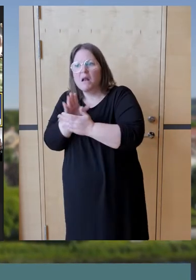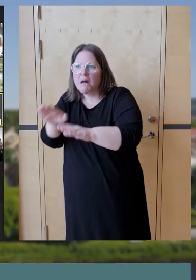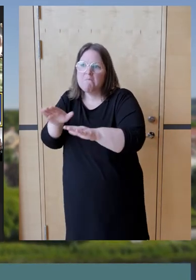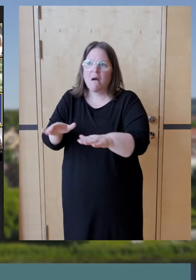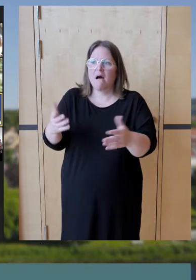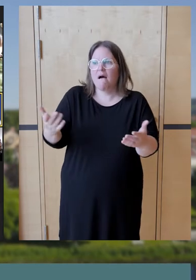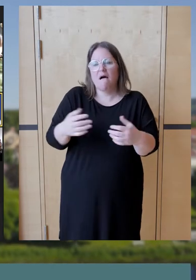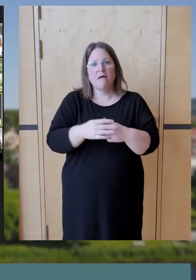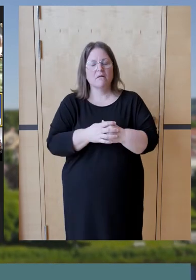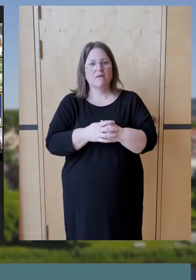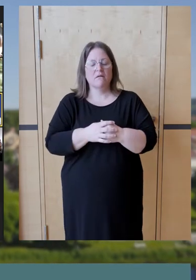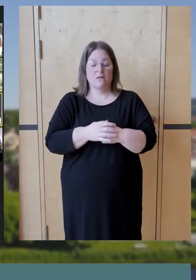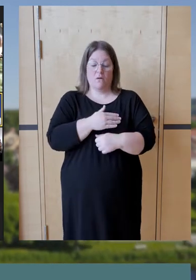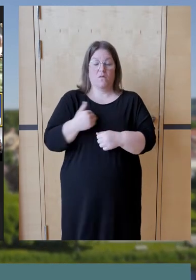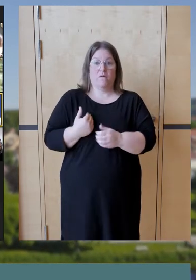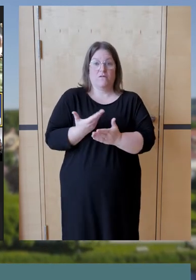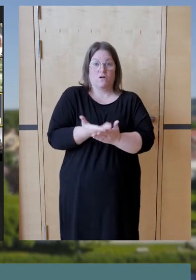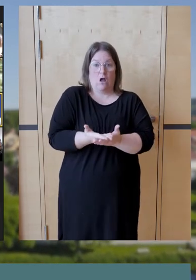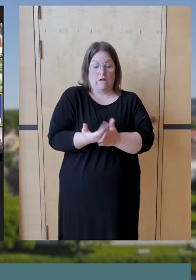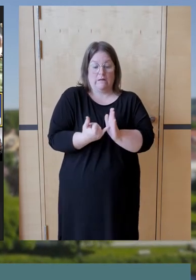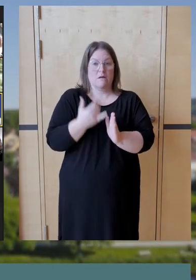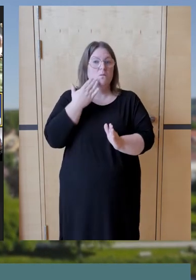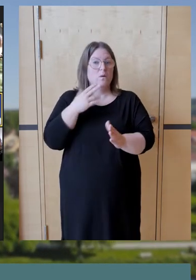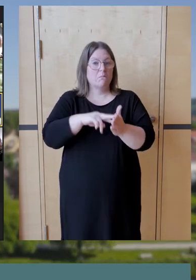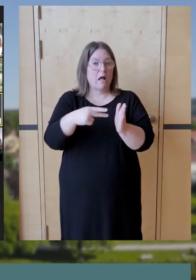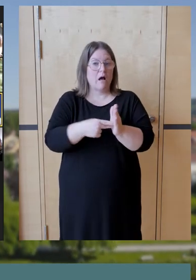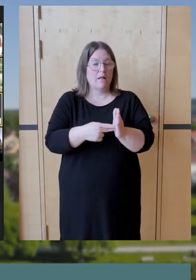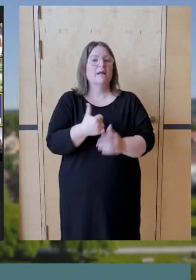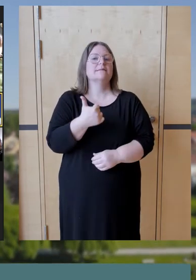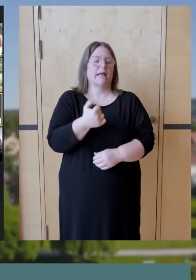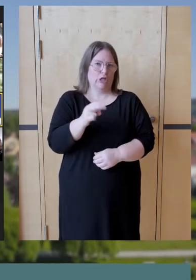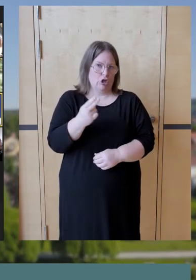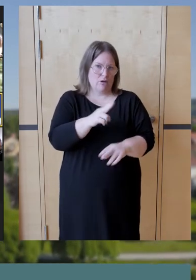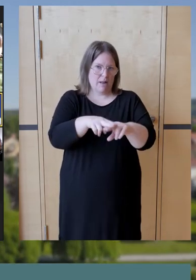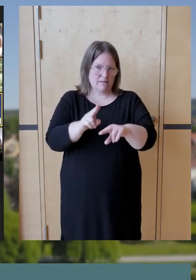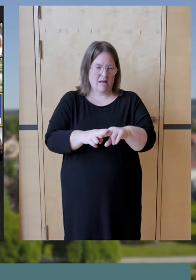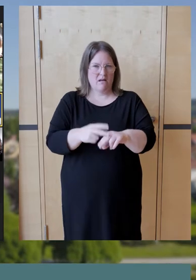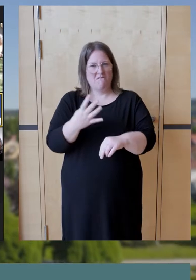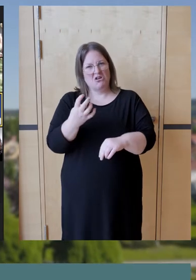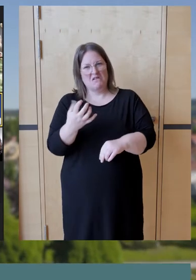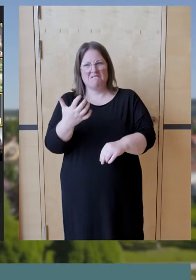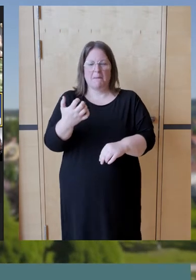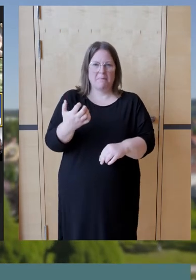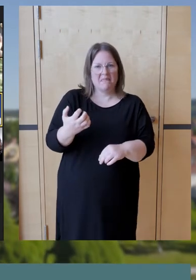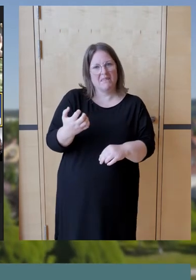Hade på borden och i boendeplan underbara 69 boendeplatser och 45 till 50 platser Byggnationer